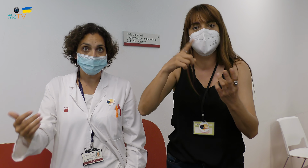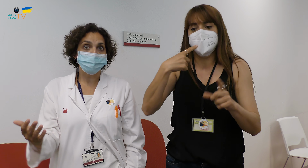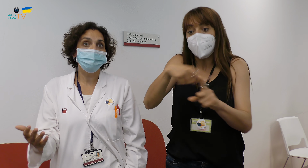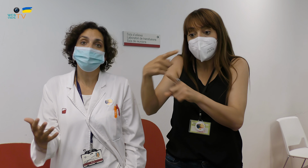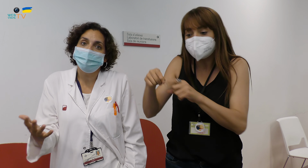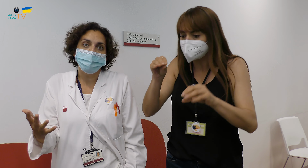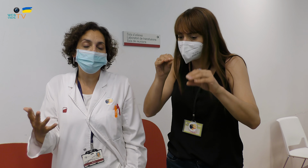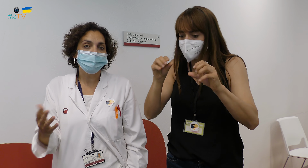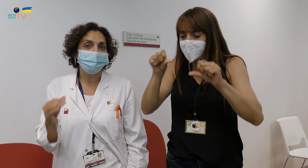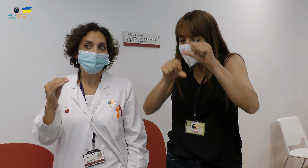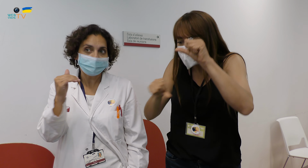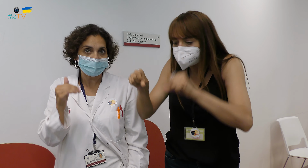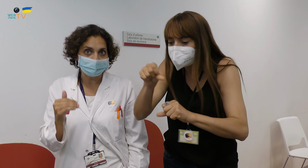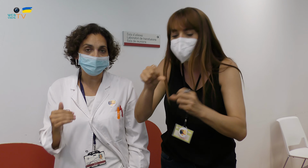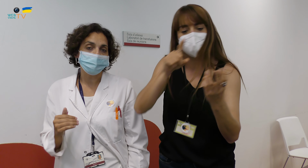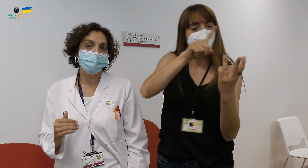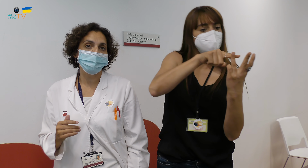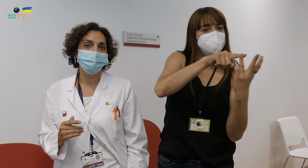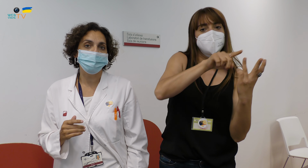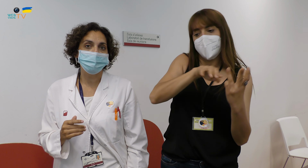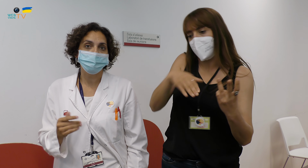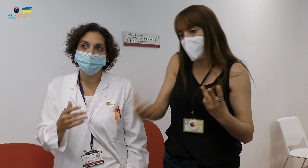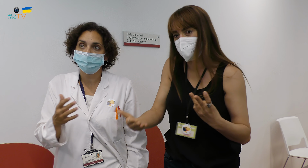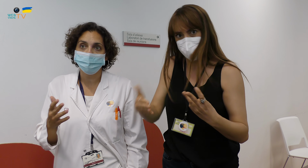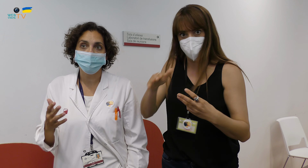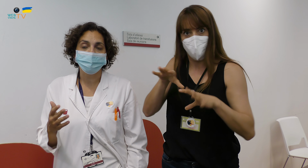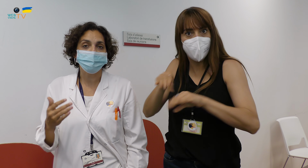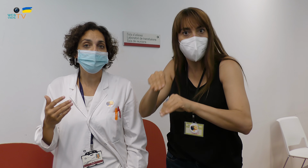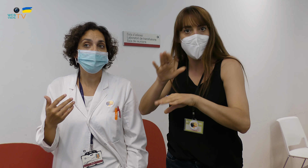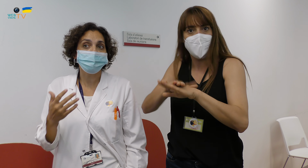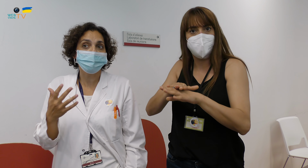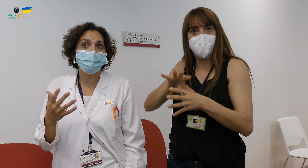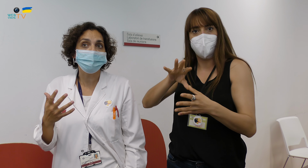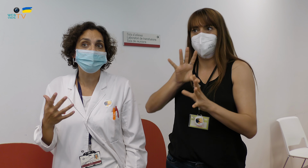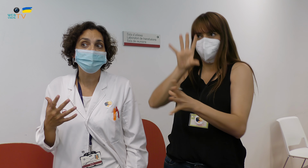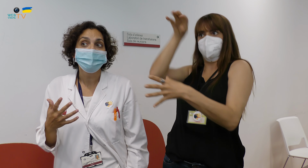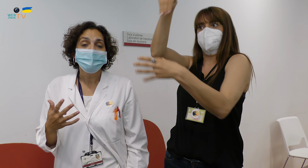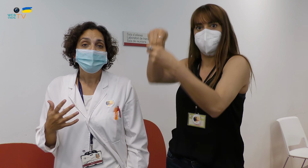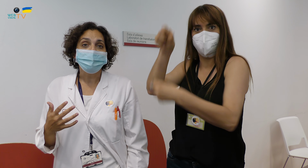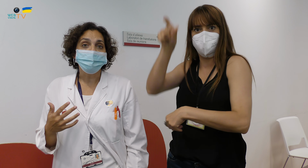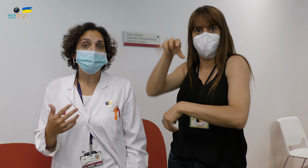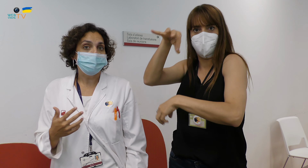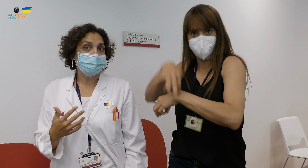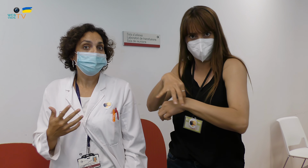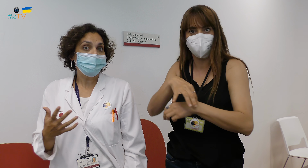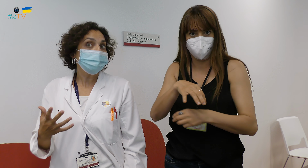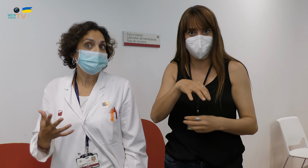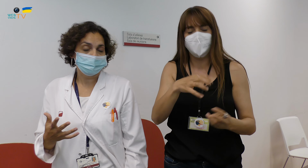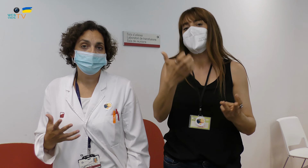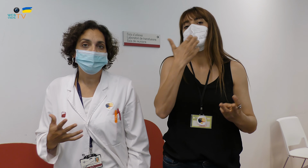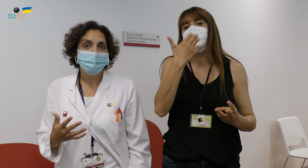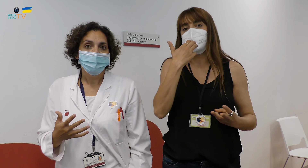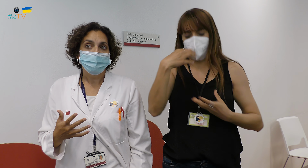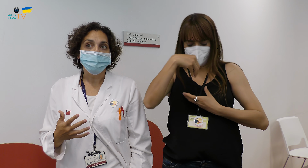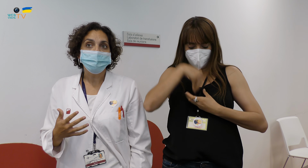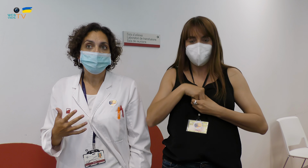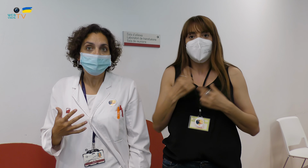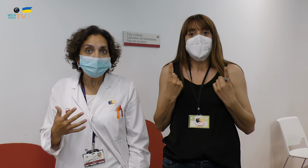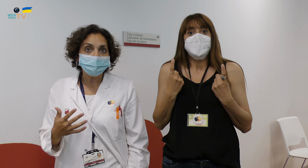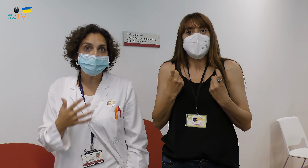i s'usen per a un pacient en concret al que li manca. Necessitat, especialment, d'immunoglobulines que